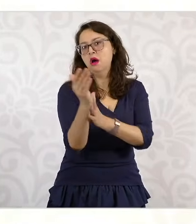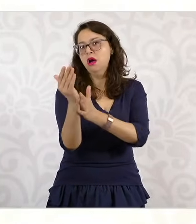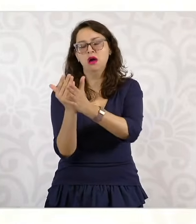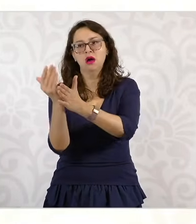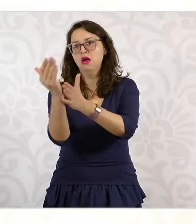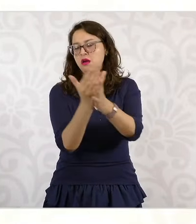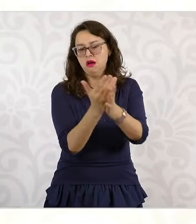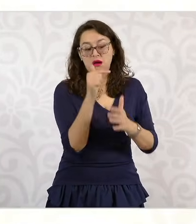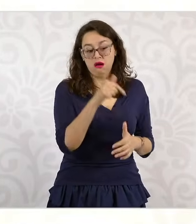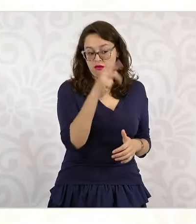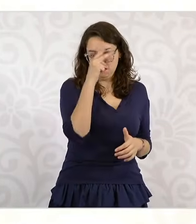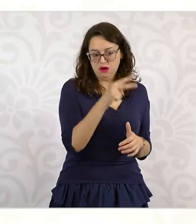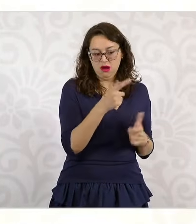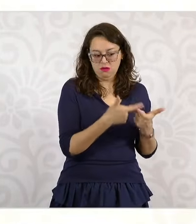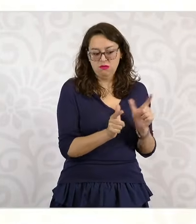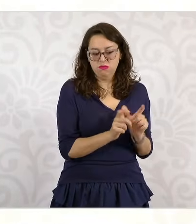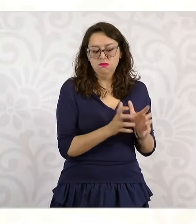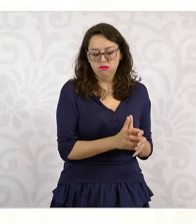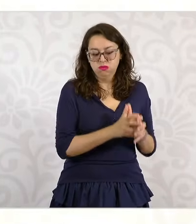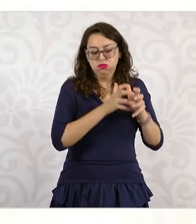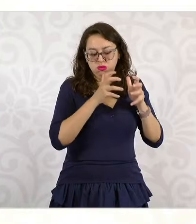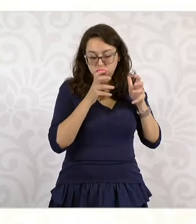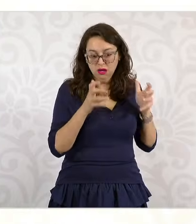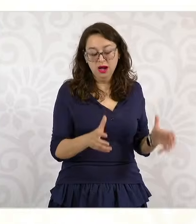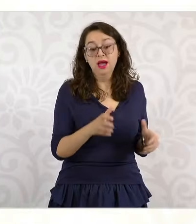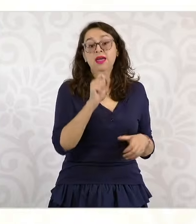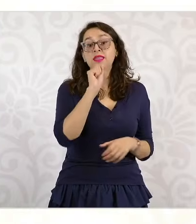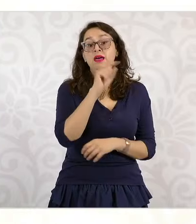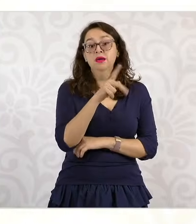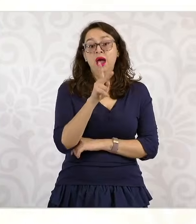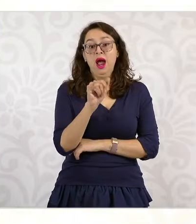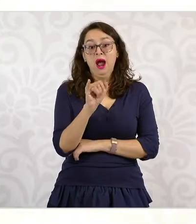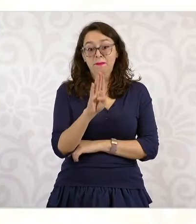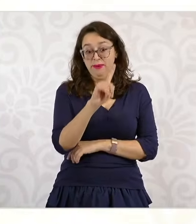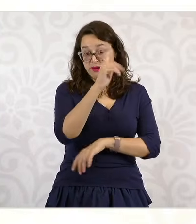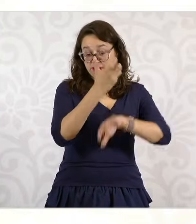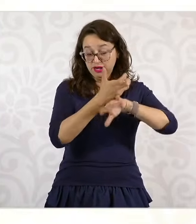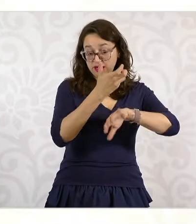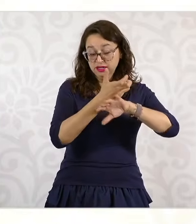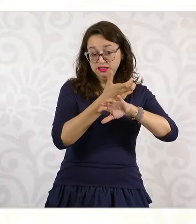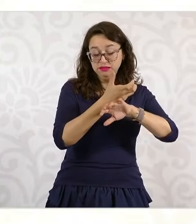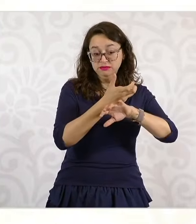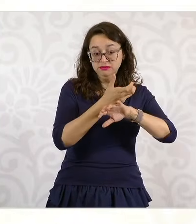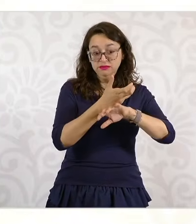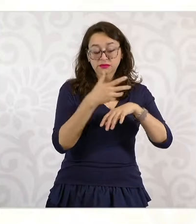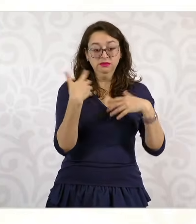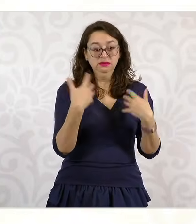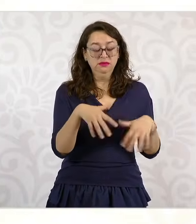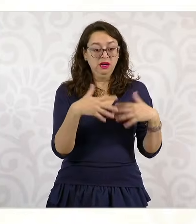nivel total de porcentaje de crecimiento del PIB americano, el el crecimiento del PIB mexicano es